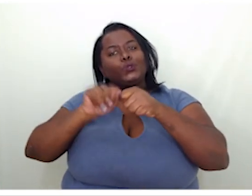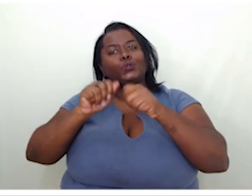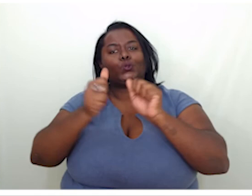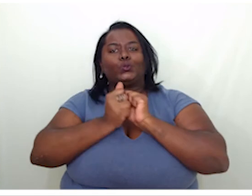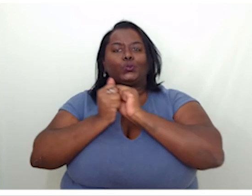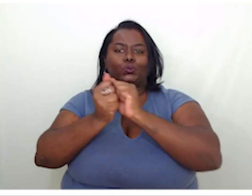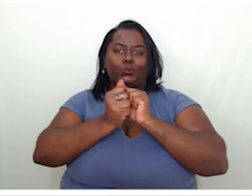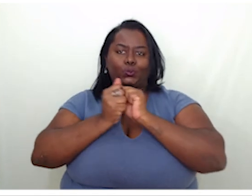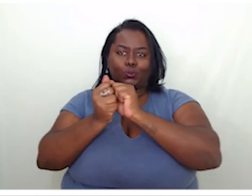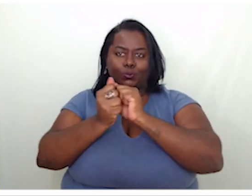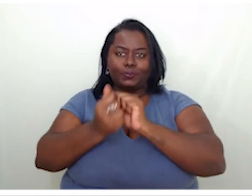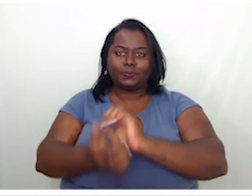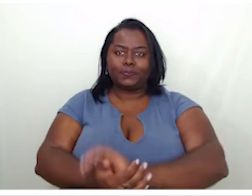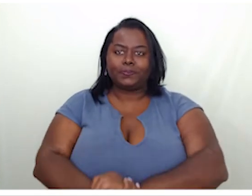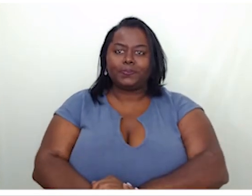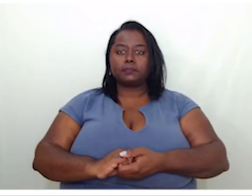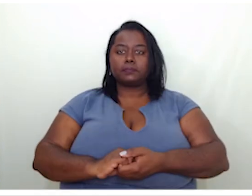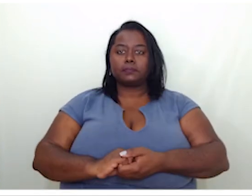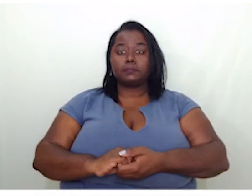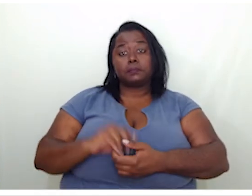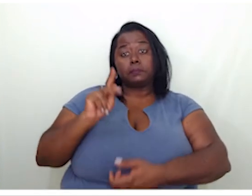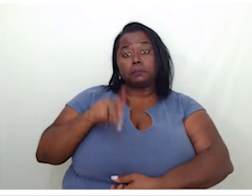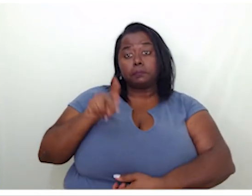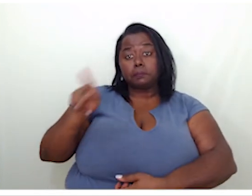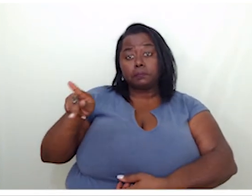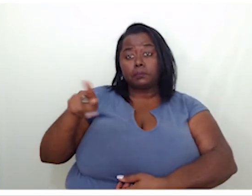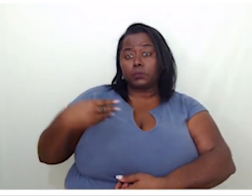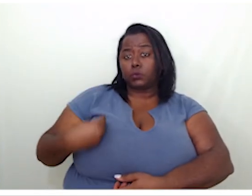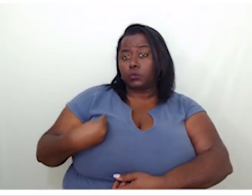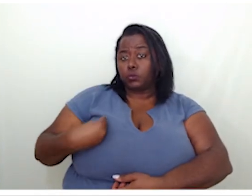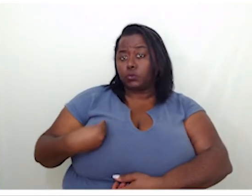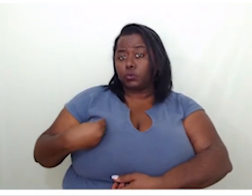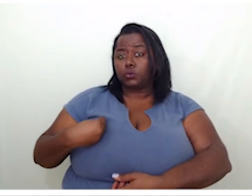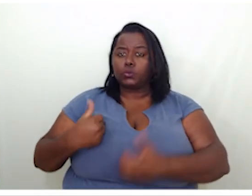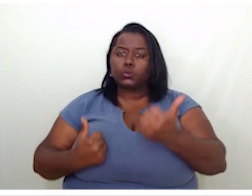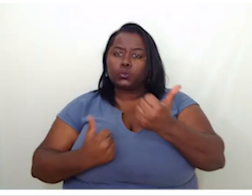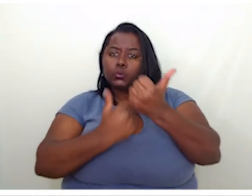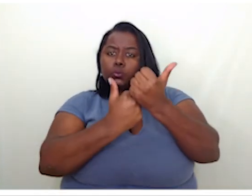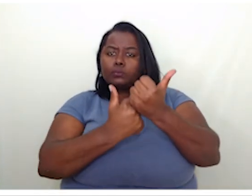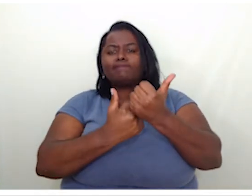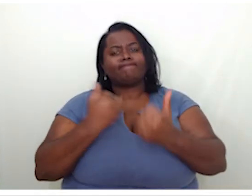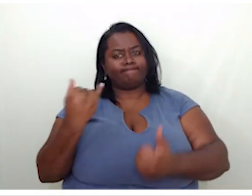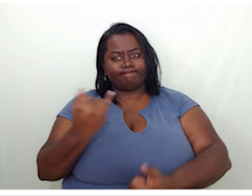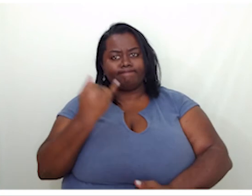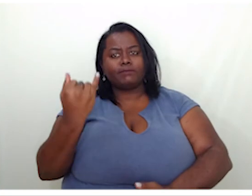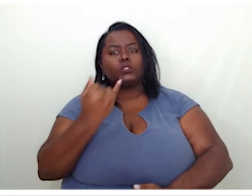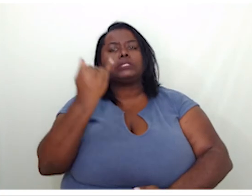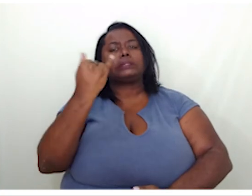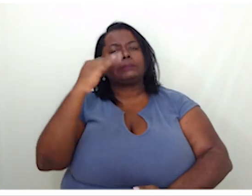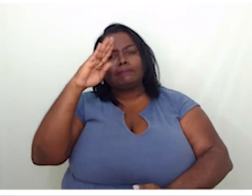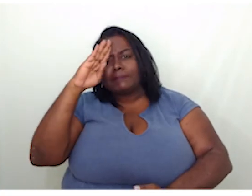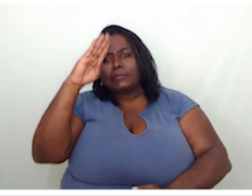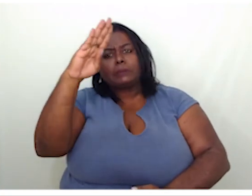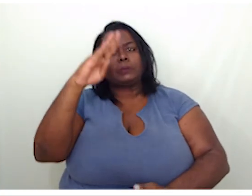Hay varias actividades de colaboración que son reconocidas por ser benéficas para el aprendizaje,